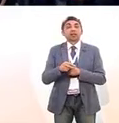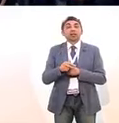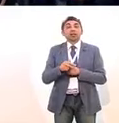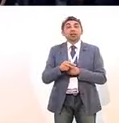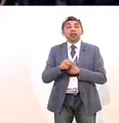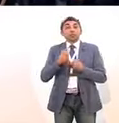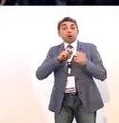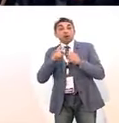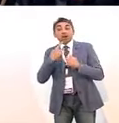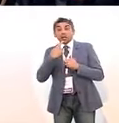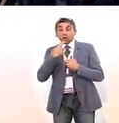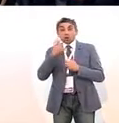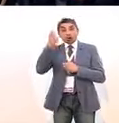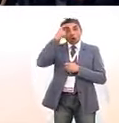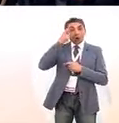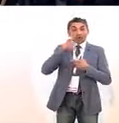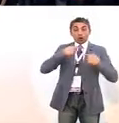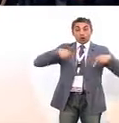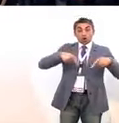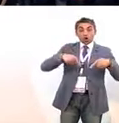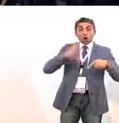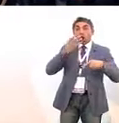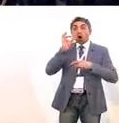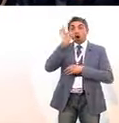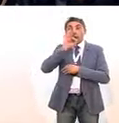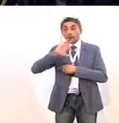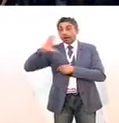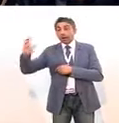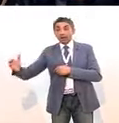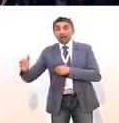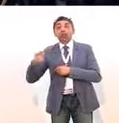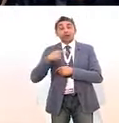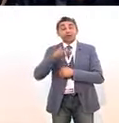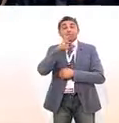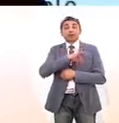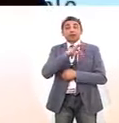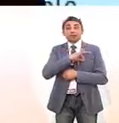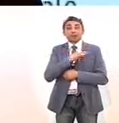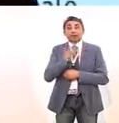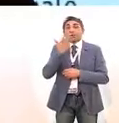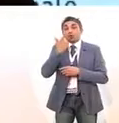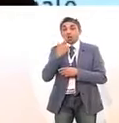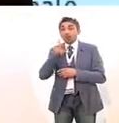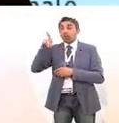governeranno gli altri e questa è l’unica cosa che mi interessa, riportare il PD al